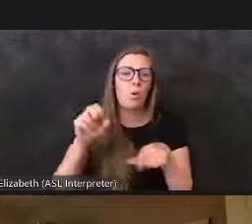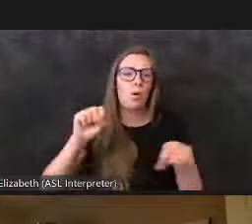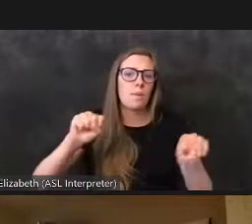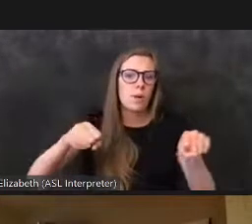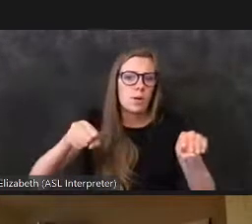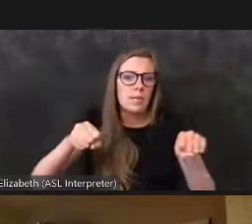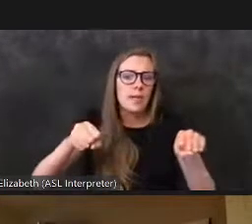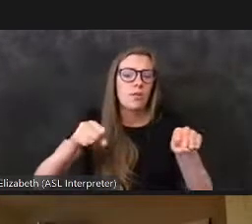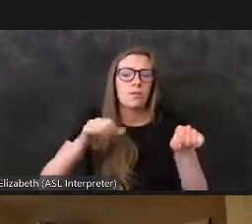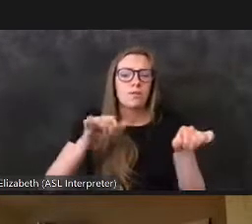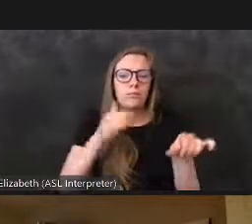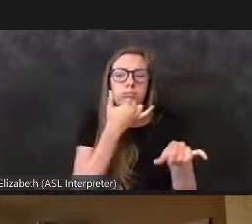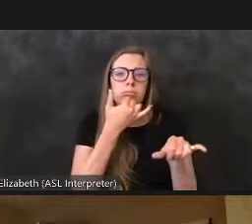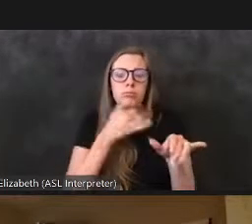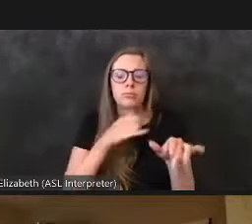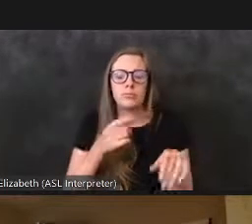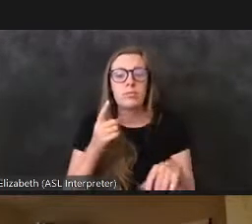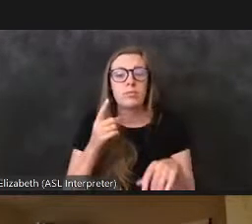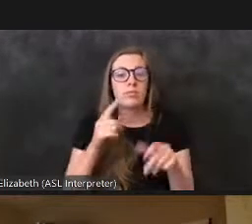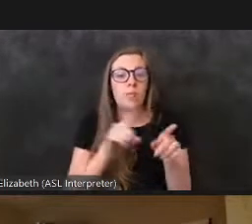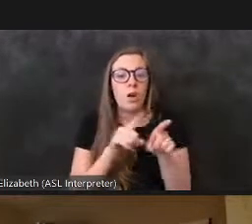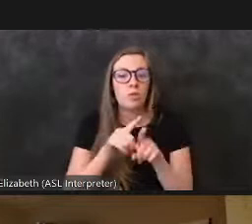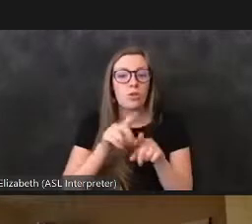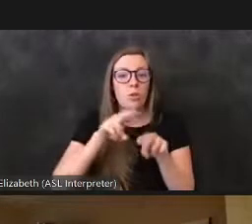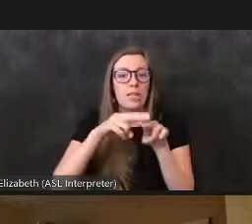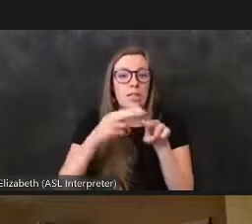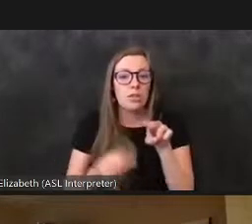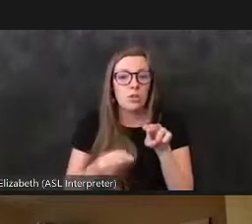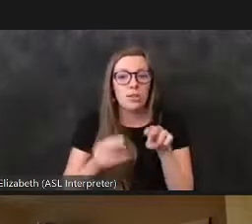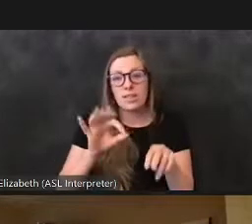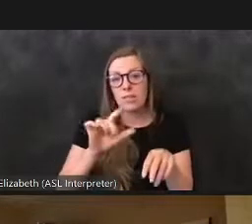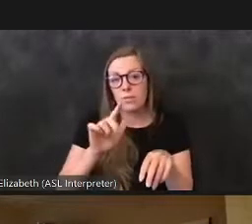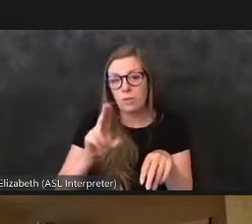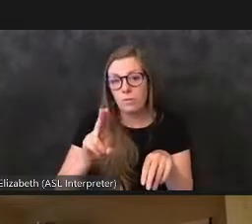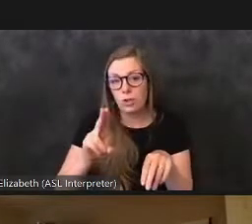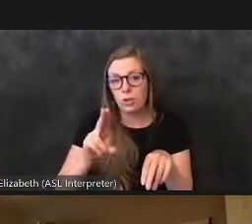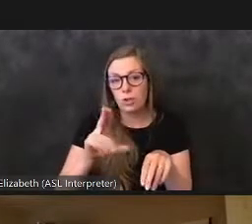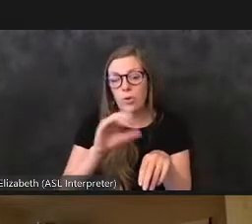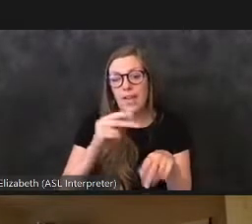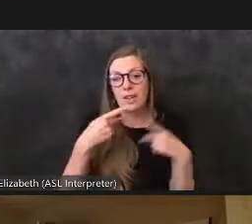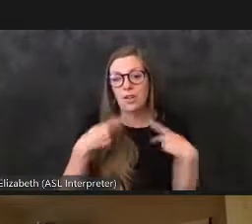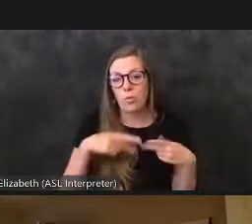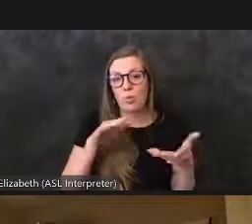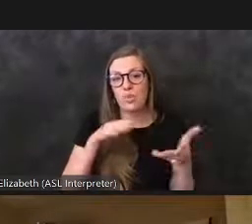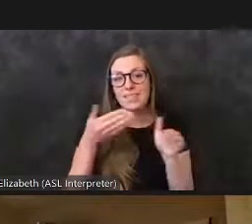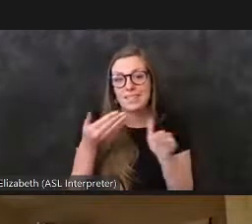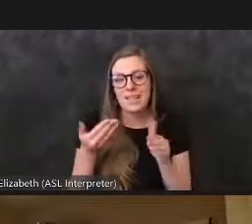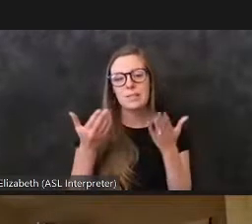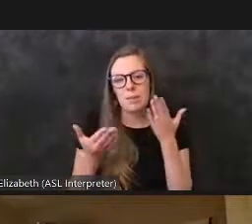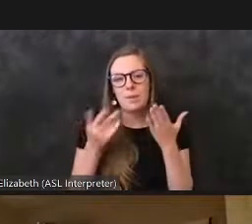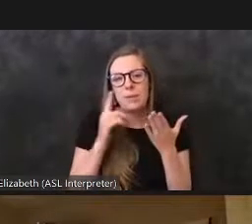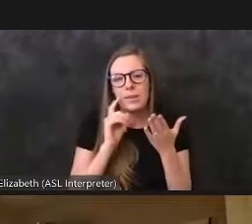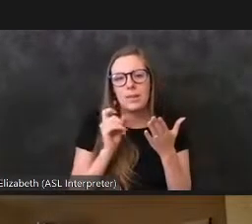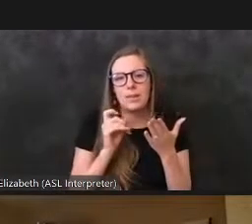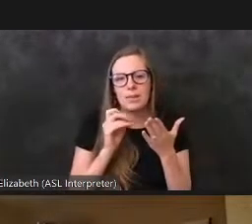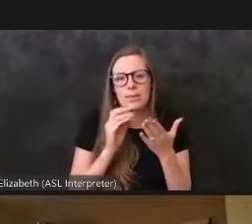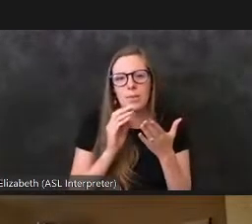algunos tipos de población y un decremento e influencia y muertes por neumonía. Conforme a la miticas, los factores de